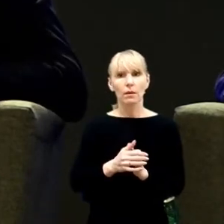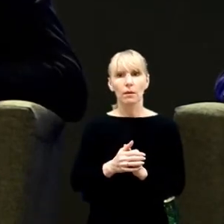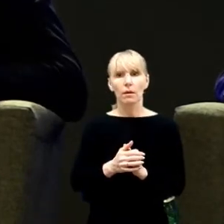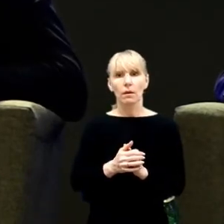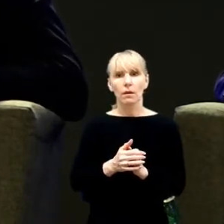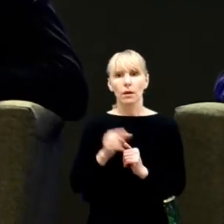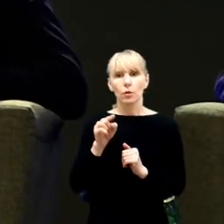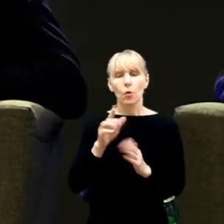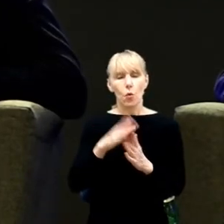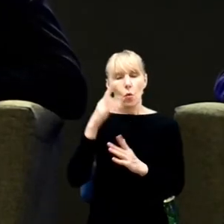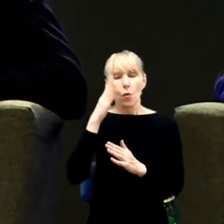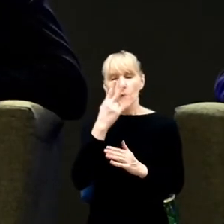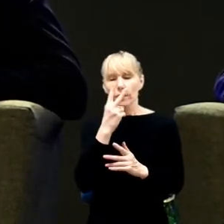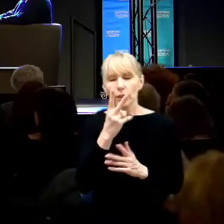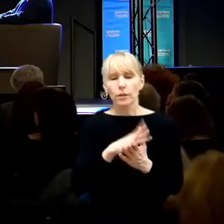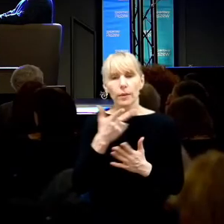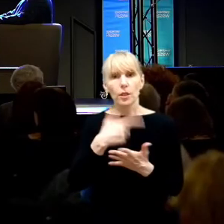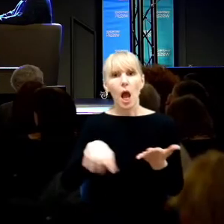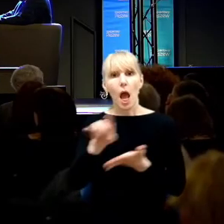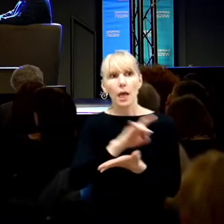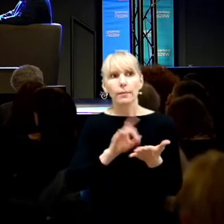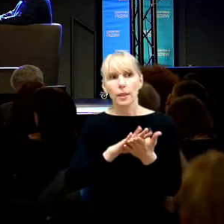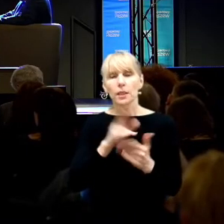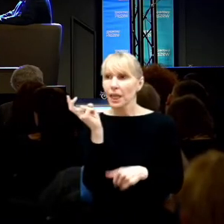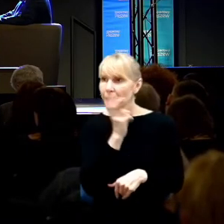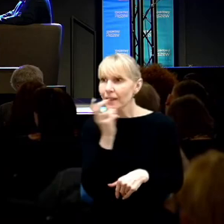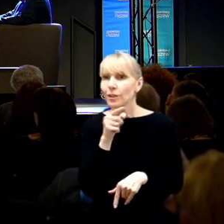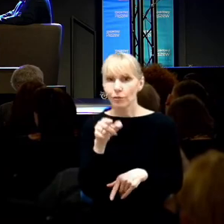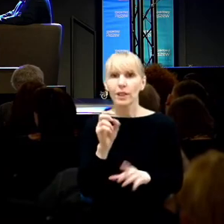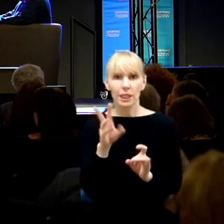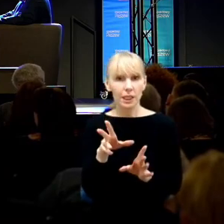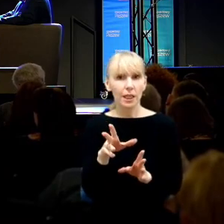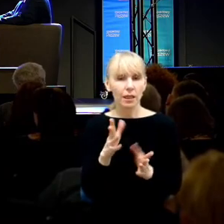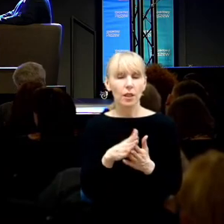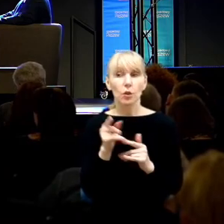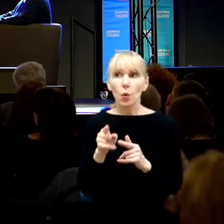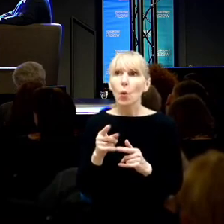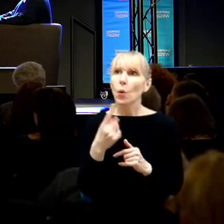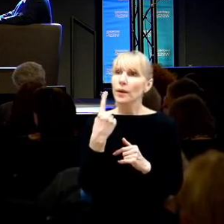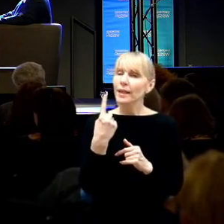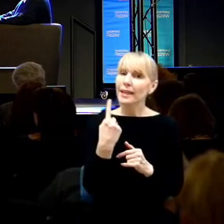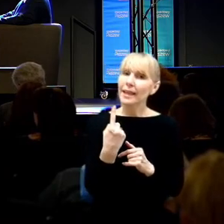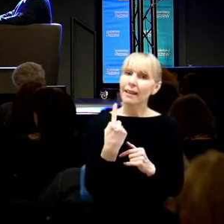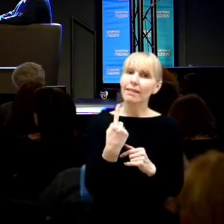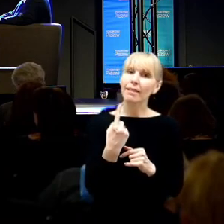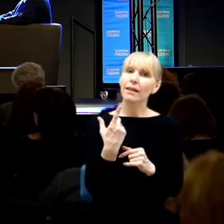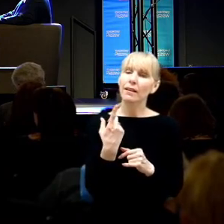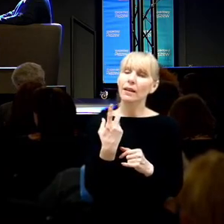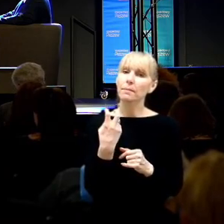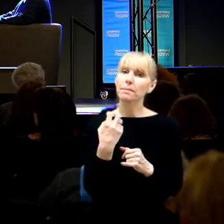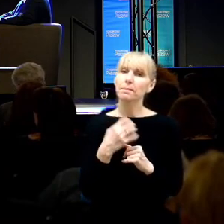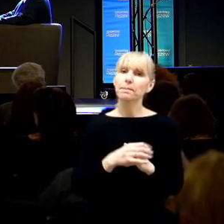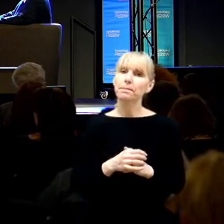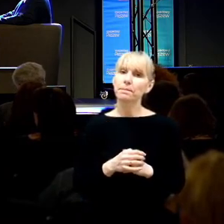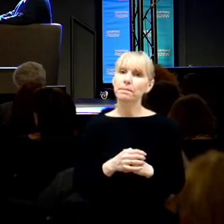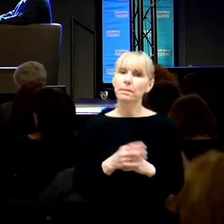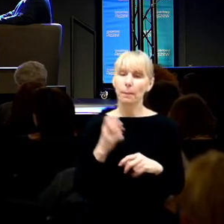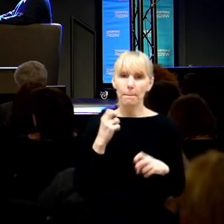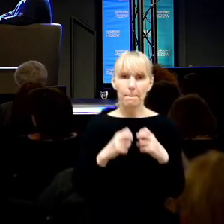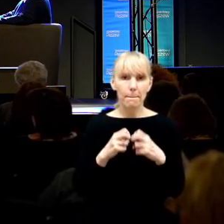a teraz jedynym wyzwaniem, i to też się pojawiło podczas poprzedniego panelu, jest zapewnienie środków.